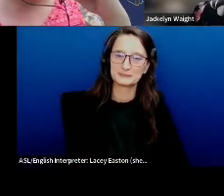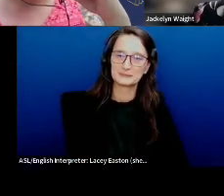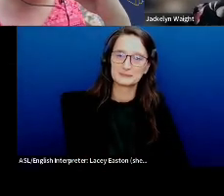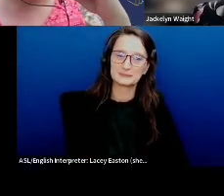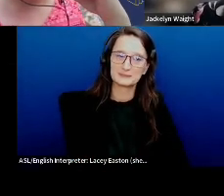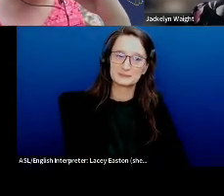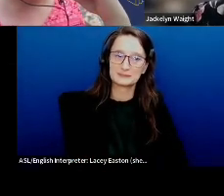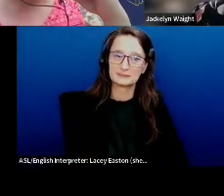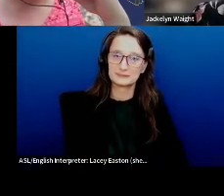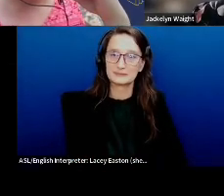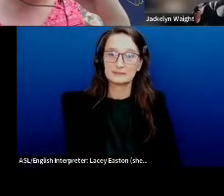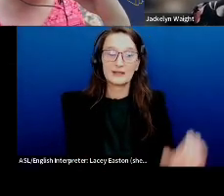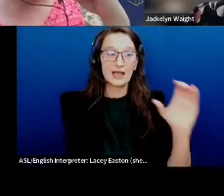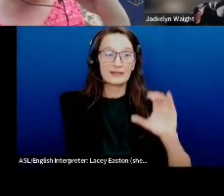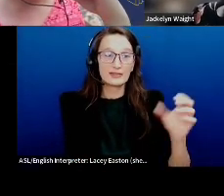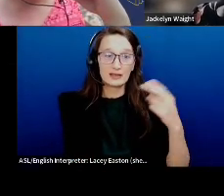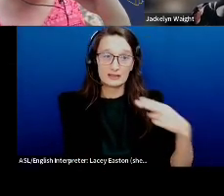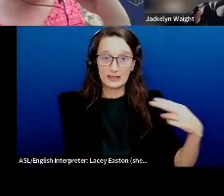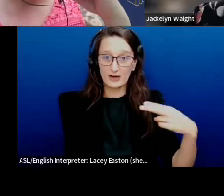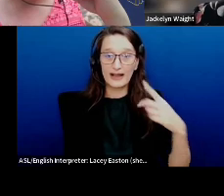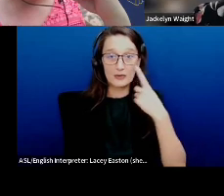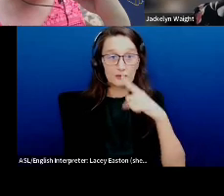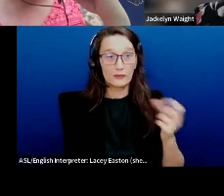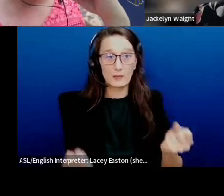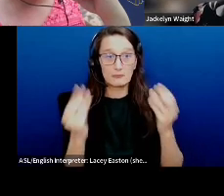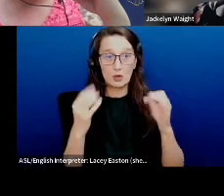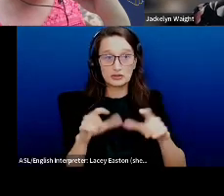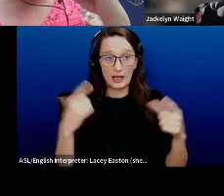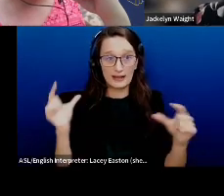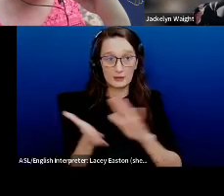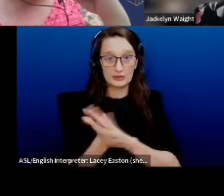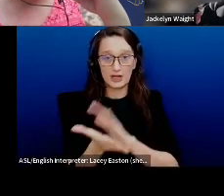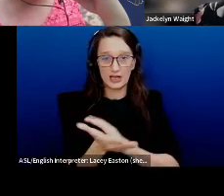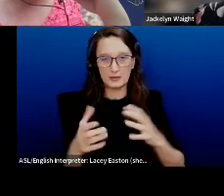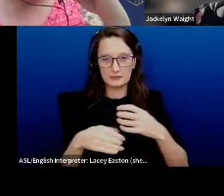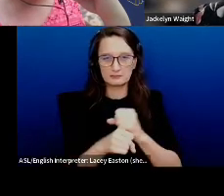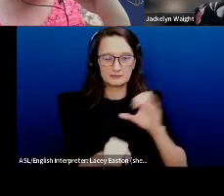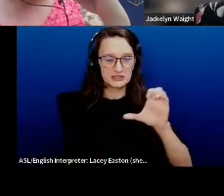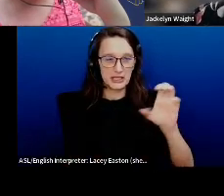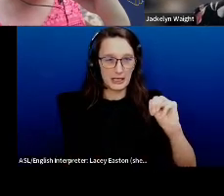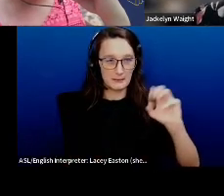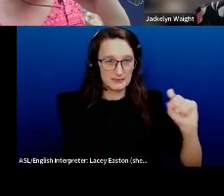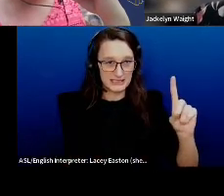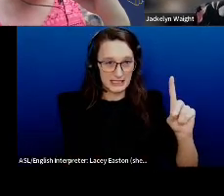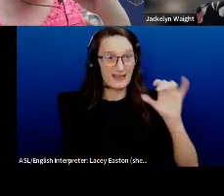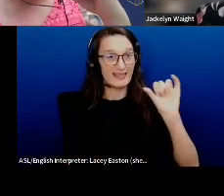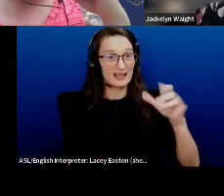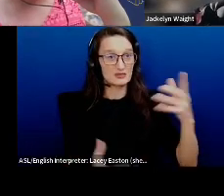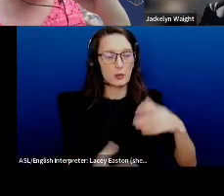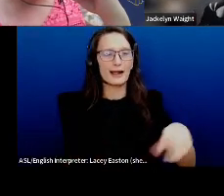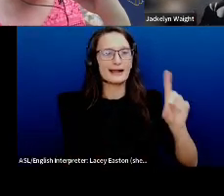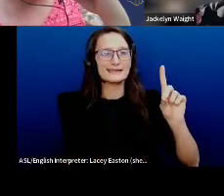El Centro de Información para Documentos Multilingües (CMD) es una base de datos segura que ayuda